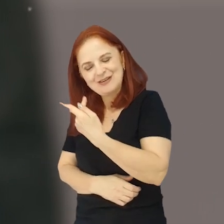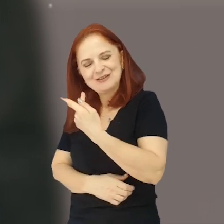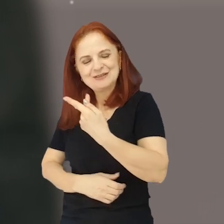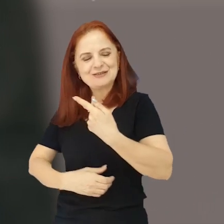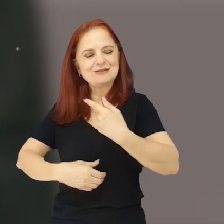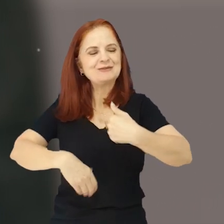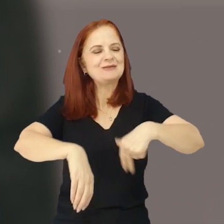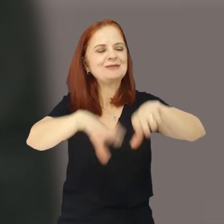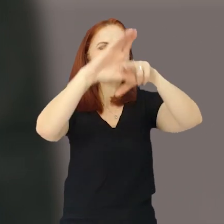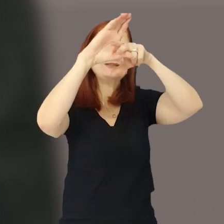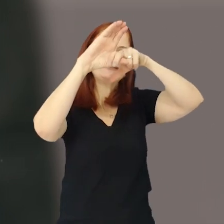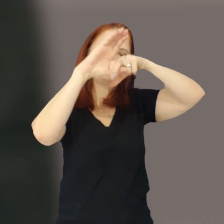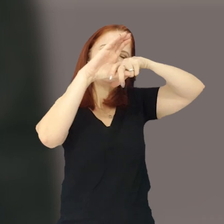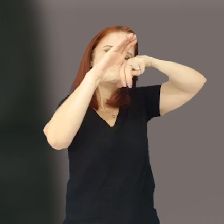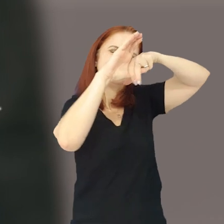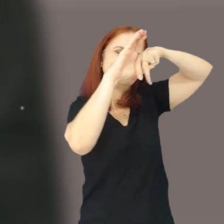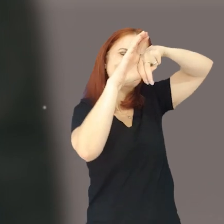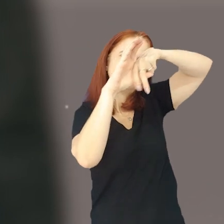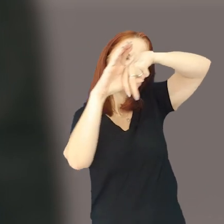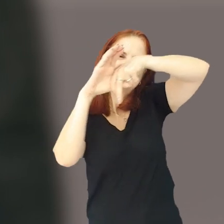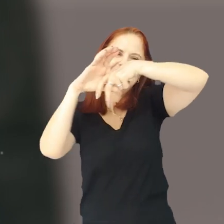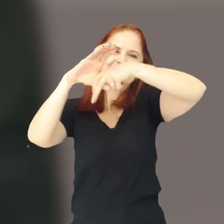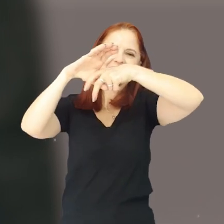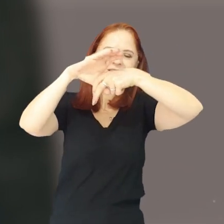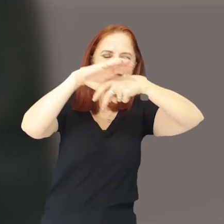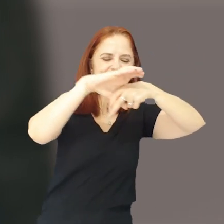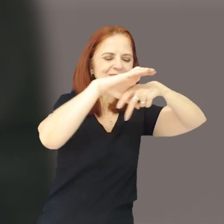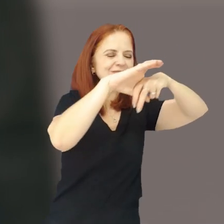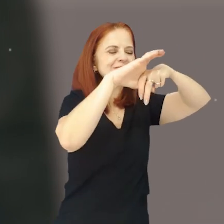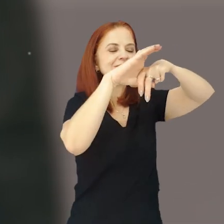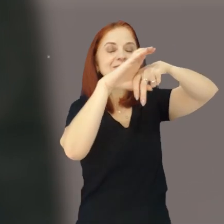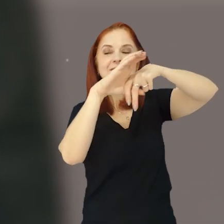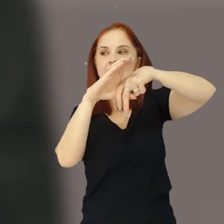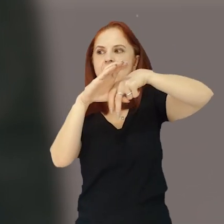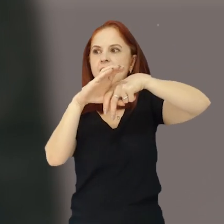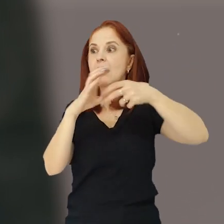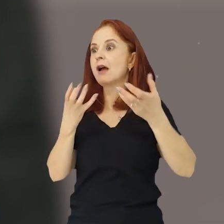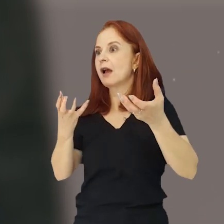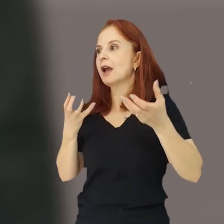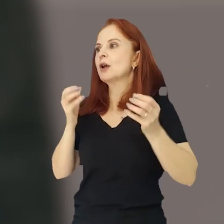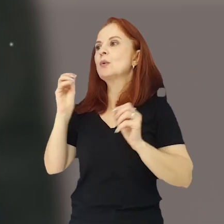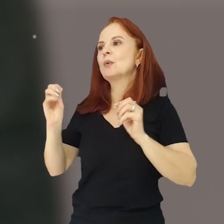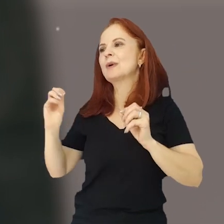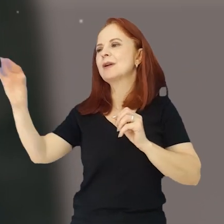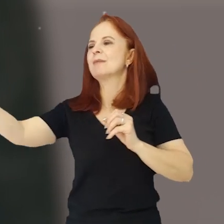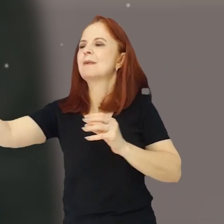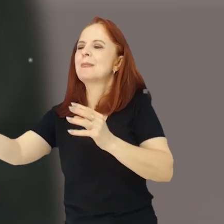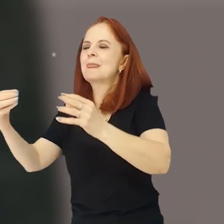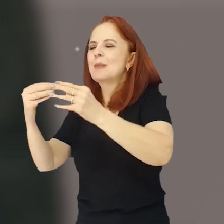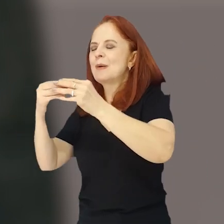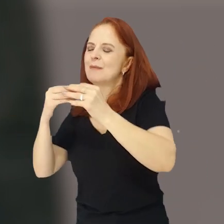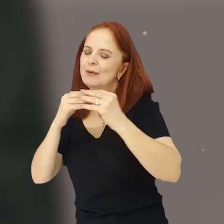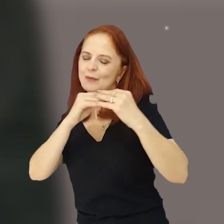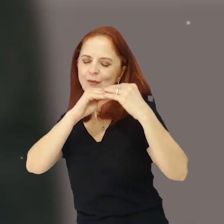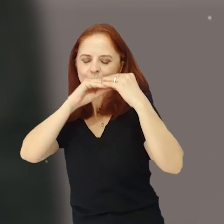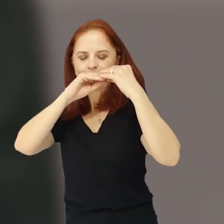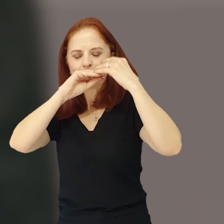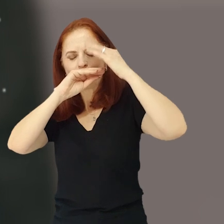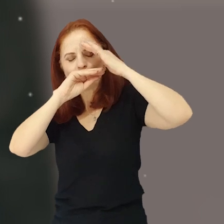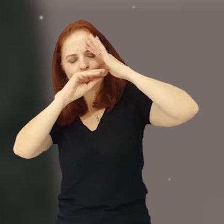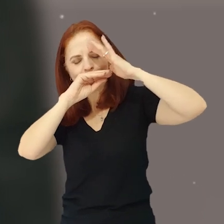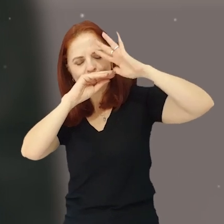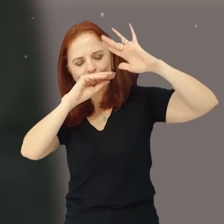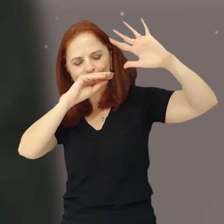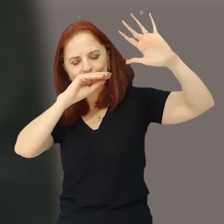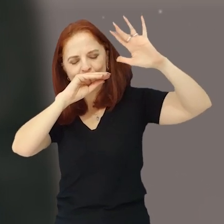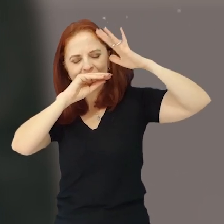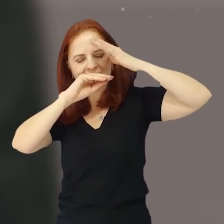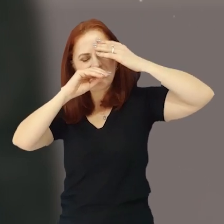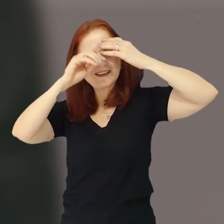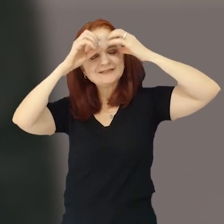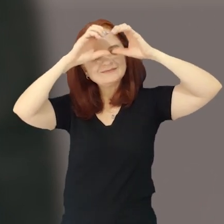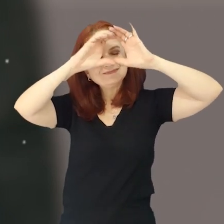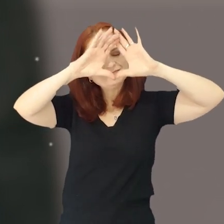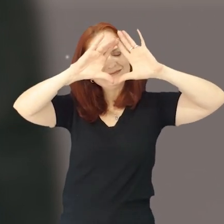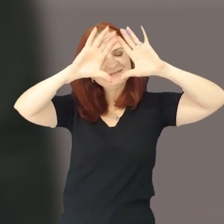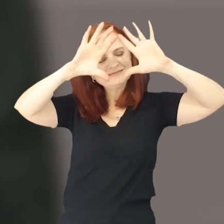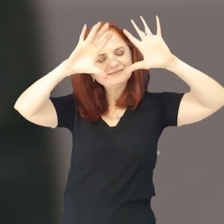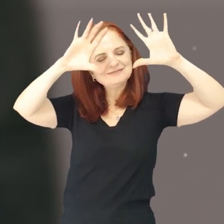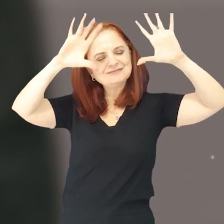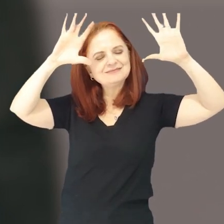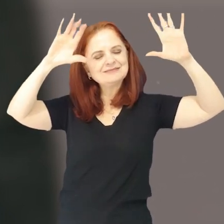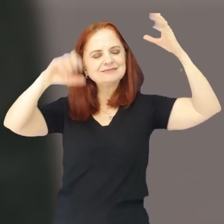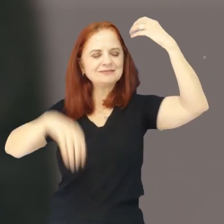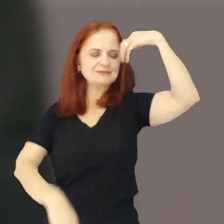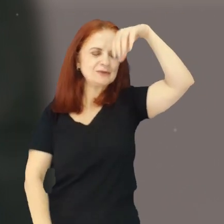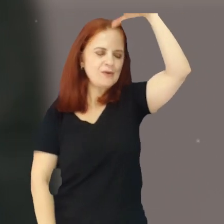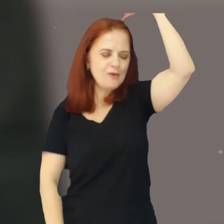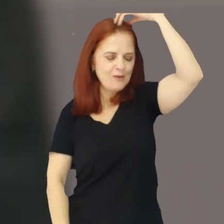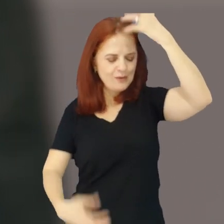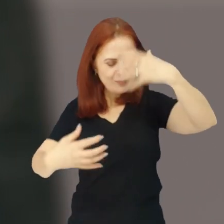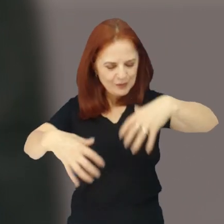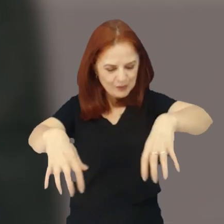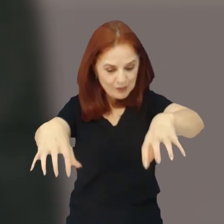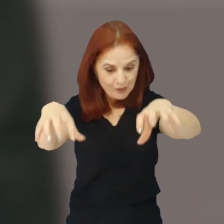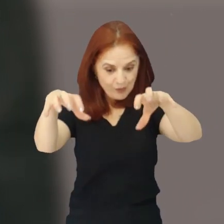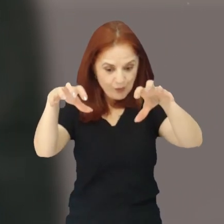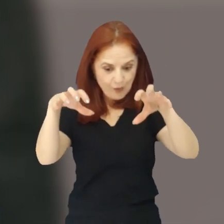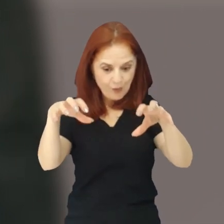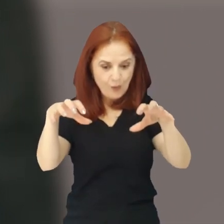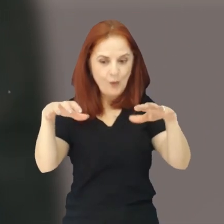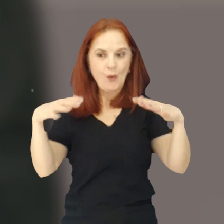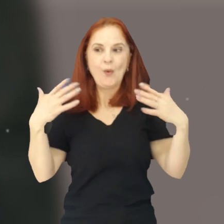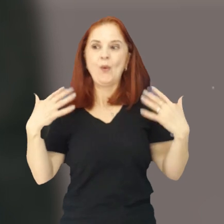céu quero beijar tua mão e sonha um conto de paixão